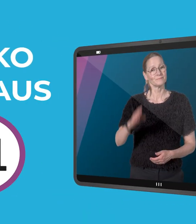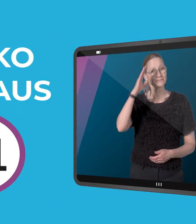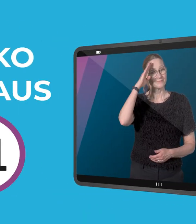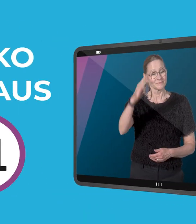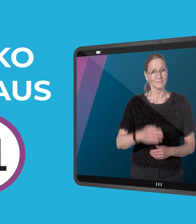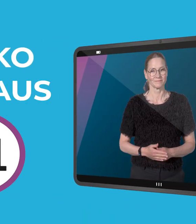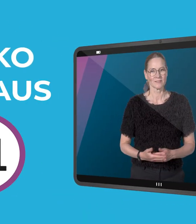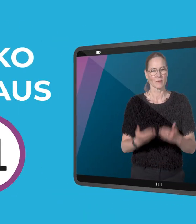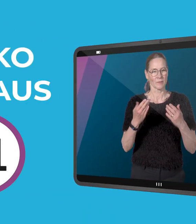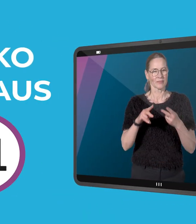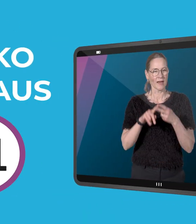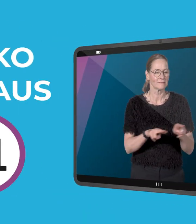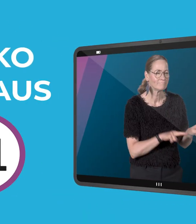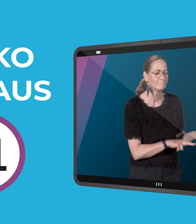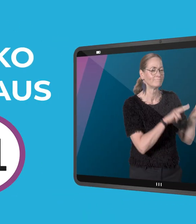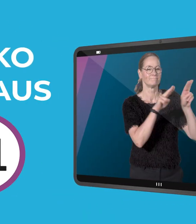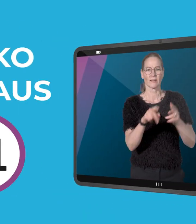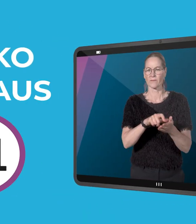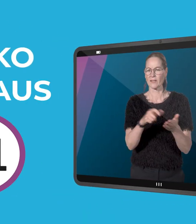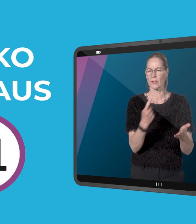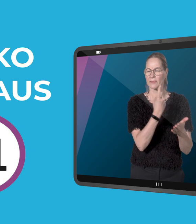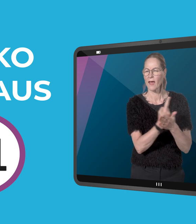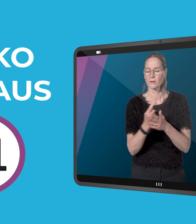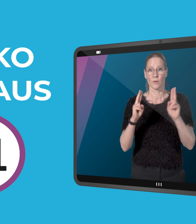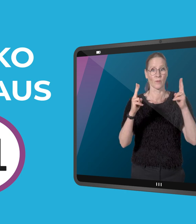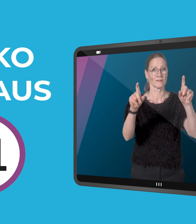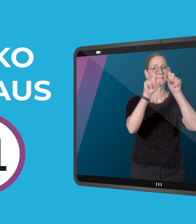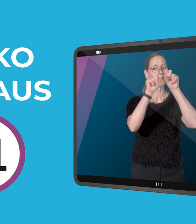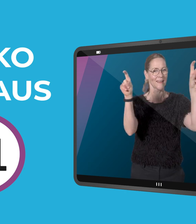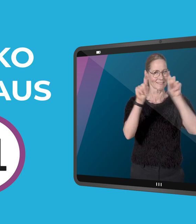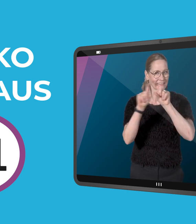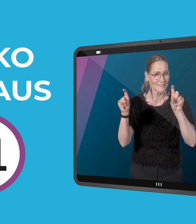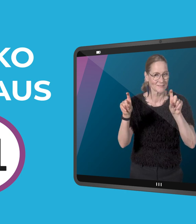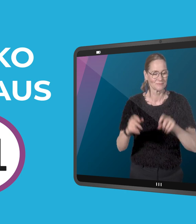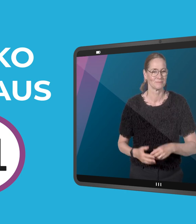Hei! On taas aika käydä läpi viikon tärkeimpiä uutisaiheita.